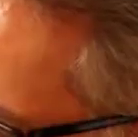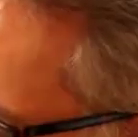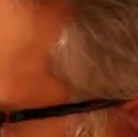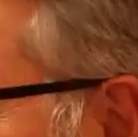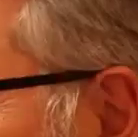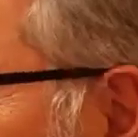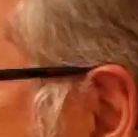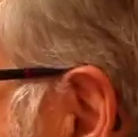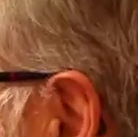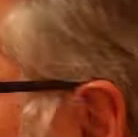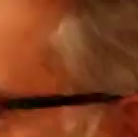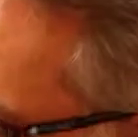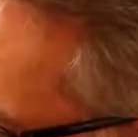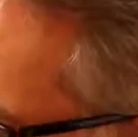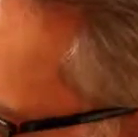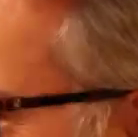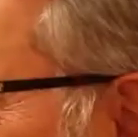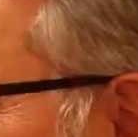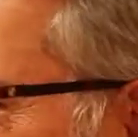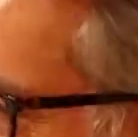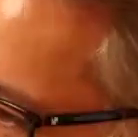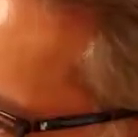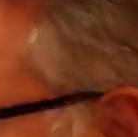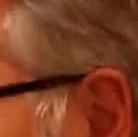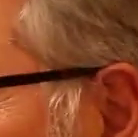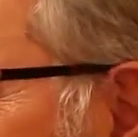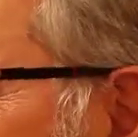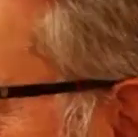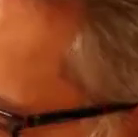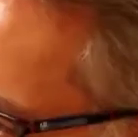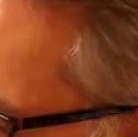que había robado dinero, había tenido relaciones con prostitutas, que había estado en hoteles de 5 estrellas